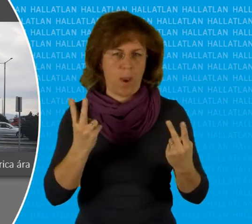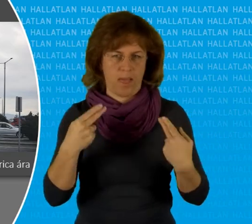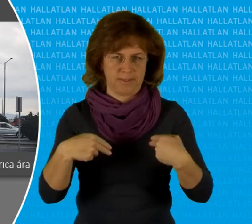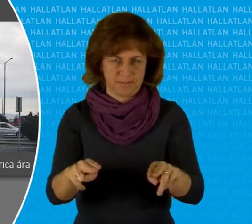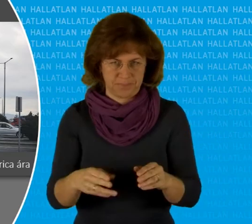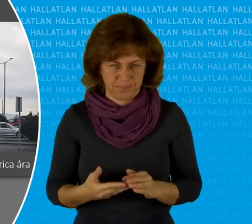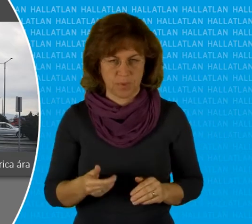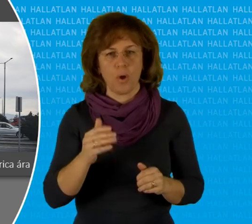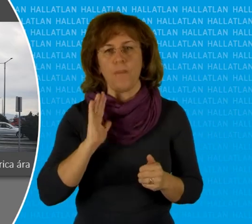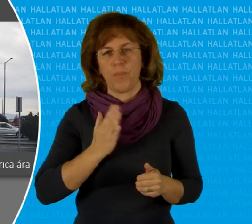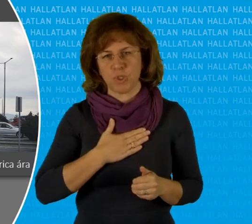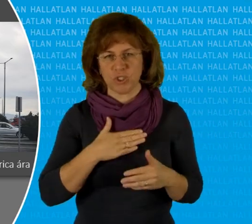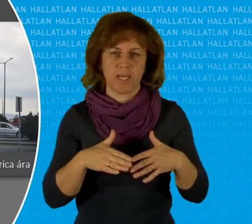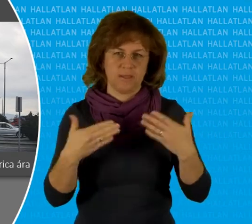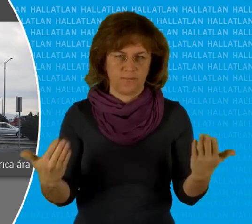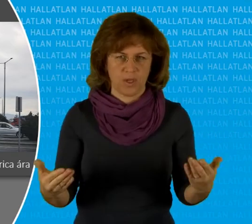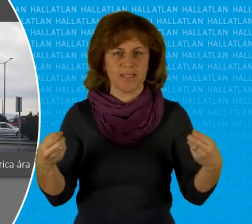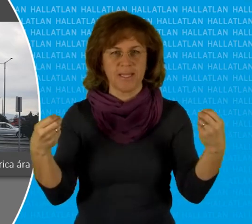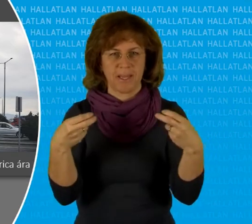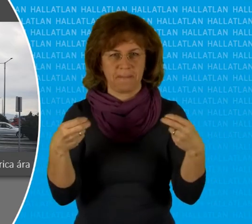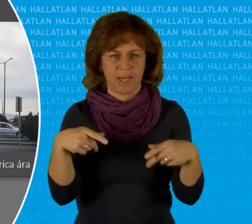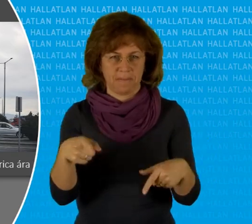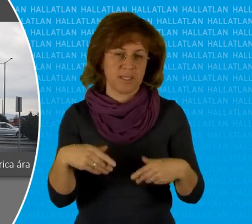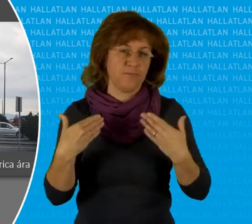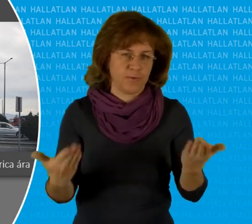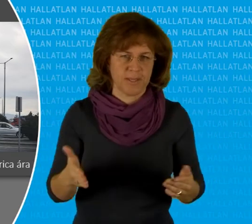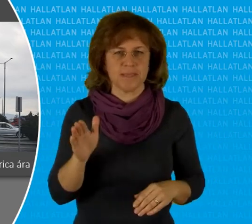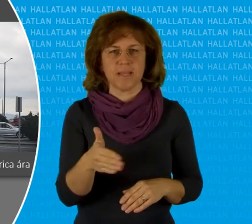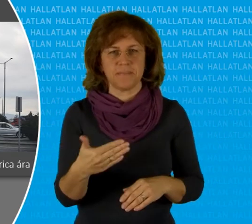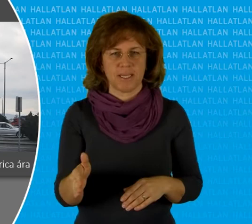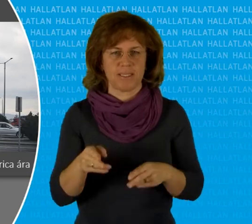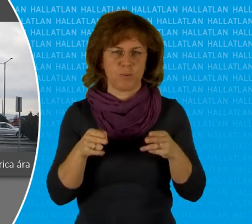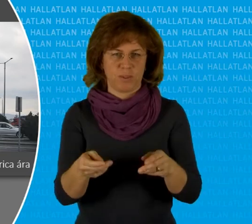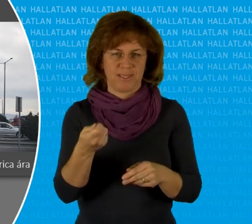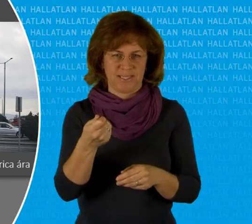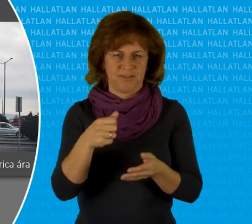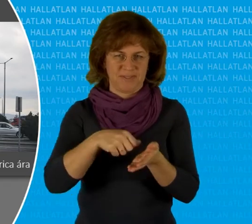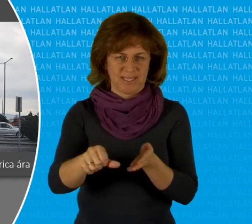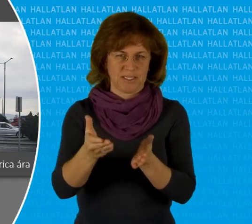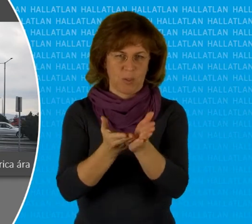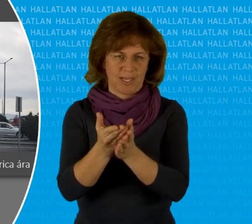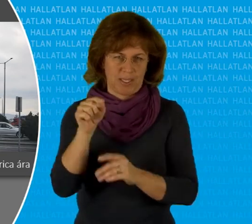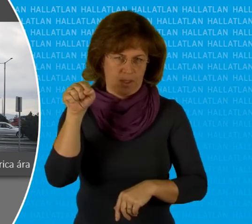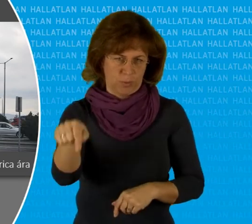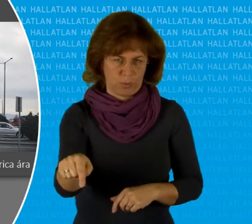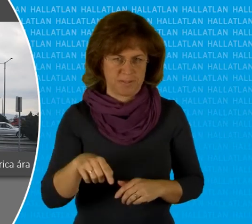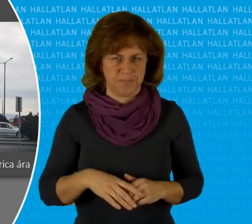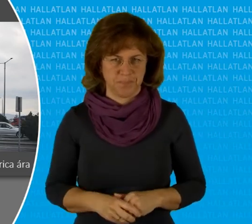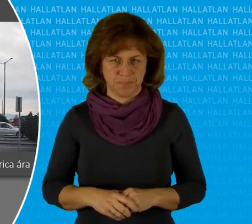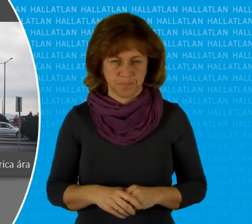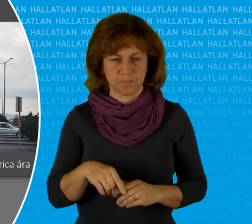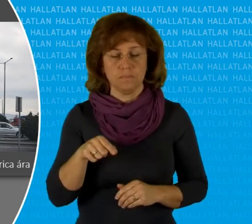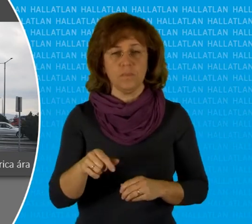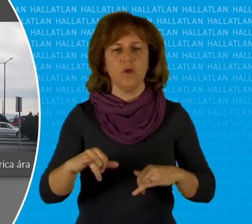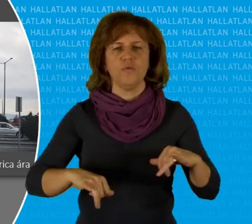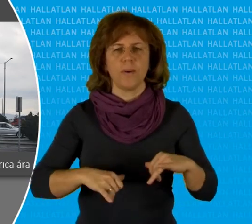postán vagy elekronikus úton, illetve a Nemzeti Útdíjfizetési Szolgáltató Zrt. ügyfélszolgálatain